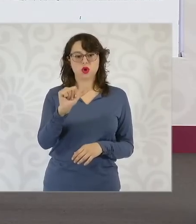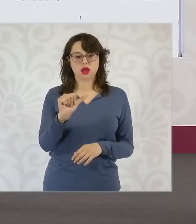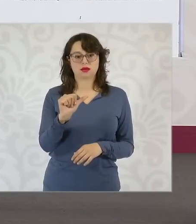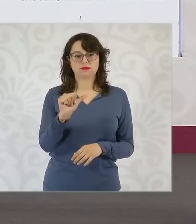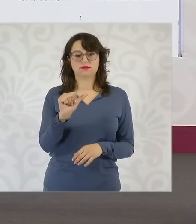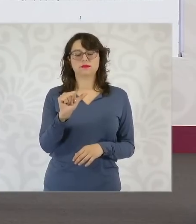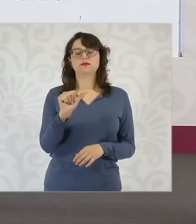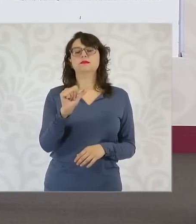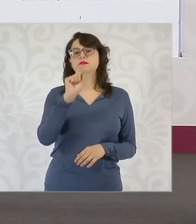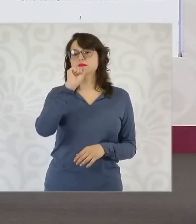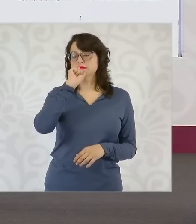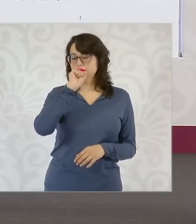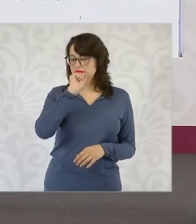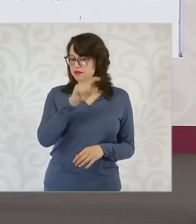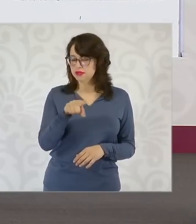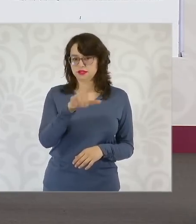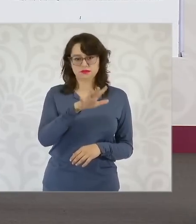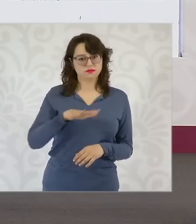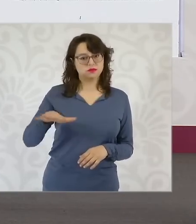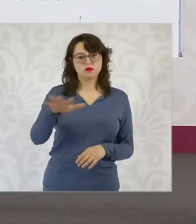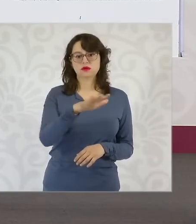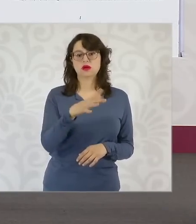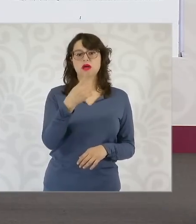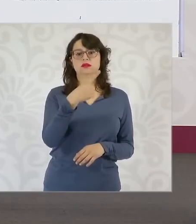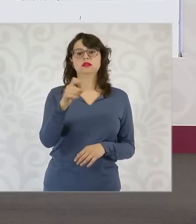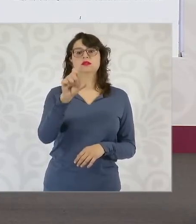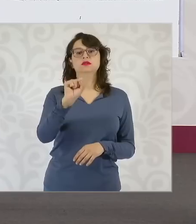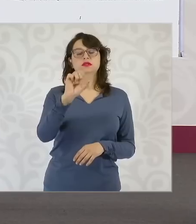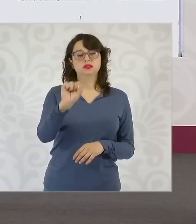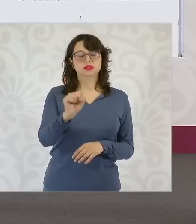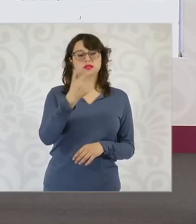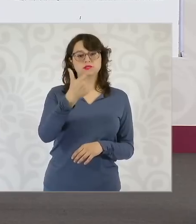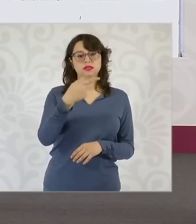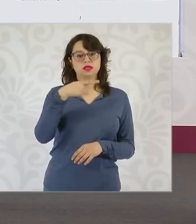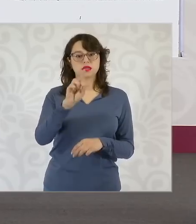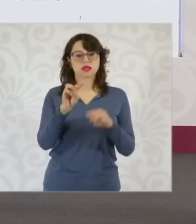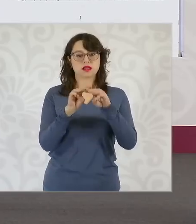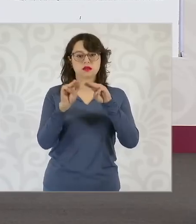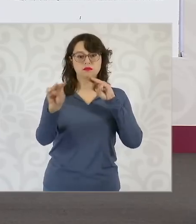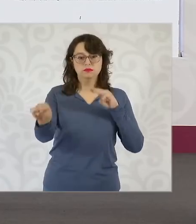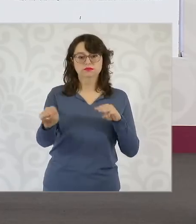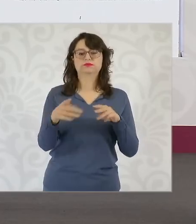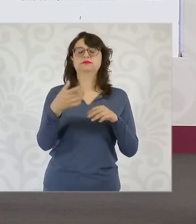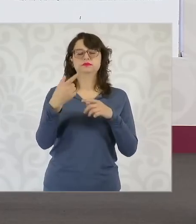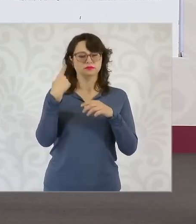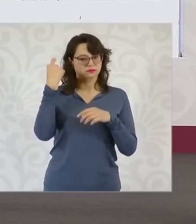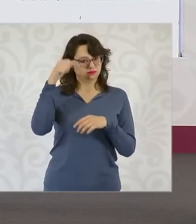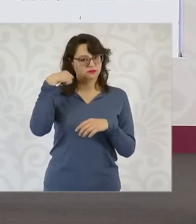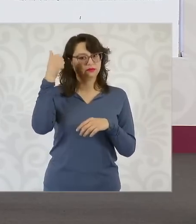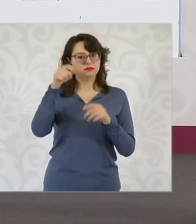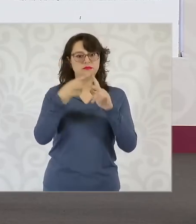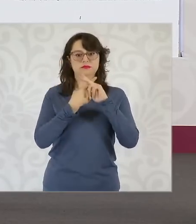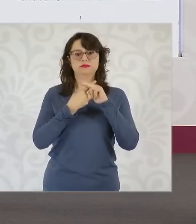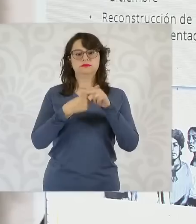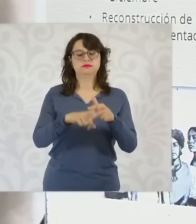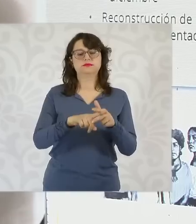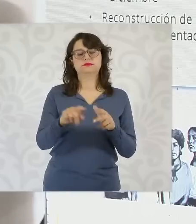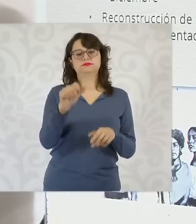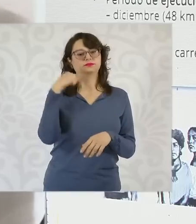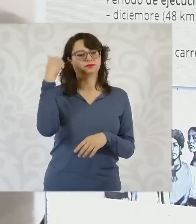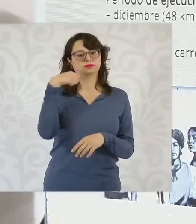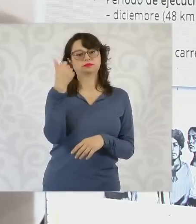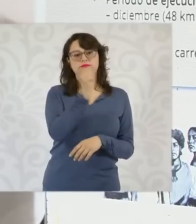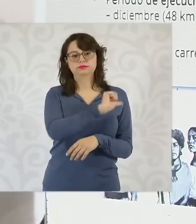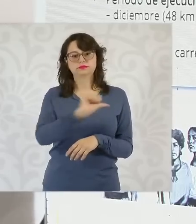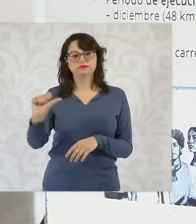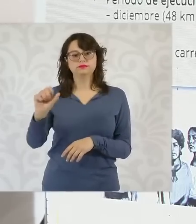también por justlahuaca son 167 km y empieza en abril termina en diciembre en algunos de